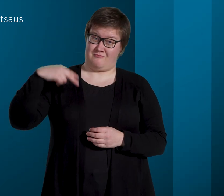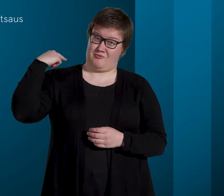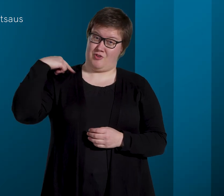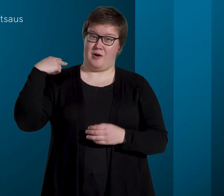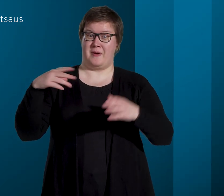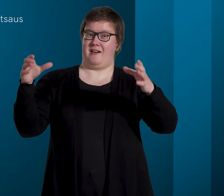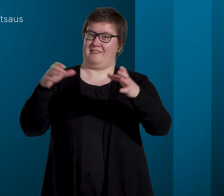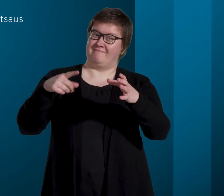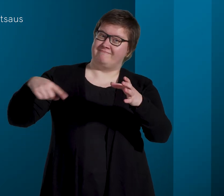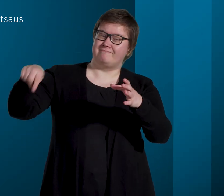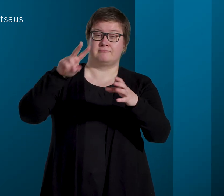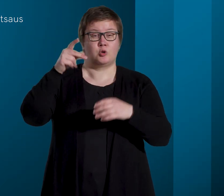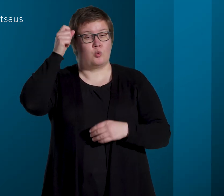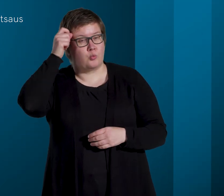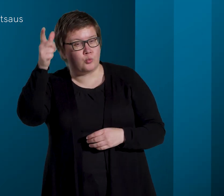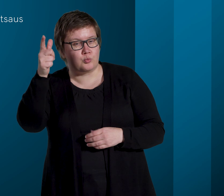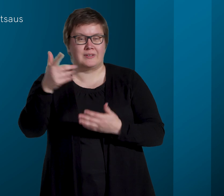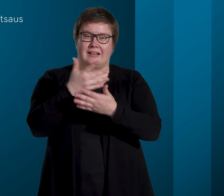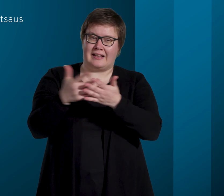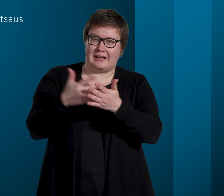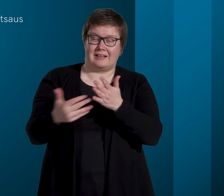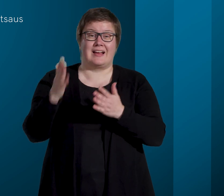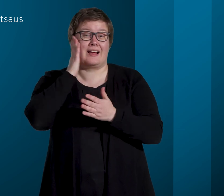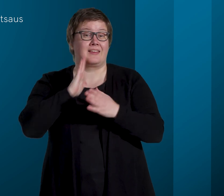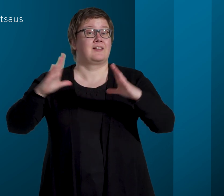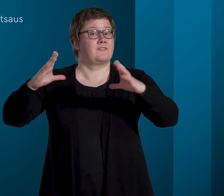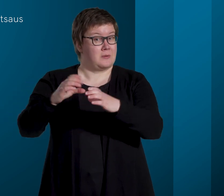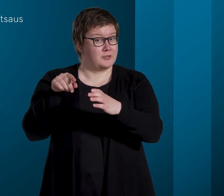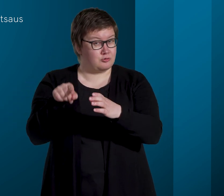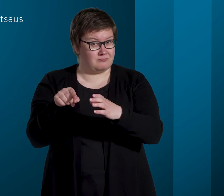Romanit ovat kulttuurinen, kielellinen ja etninen vähemmistö, -